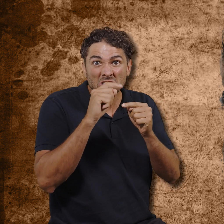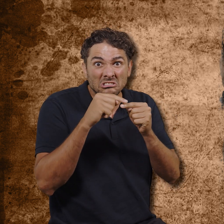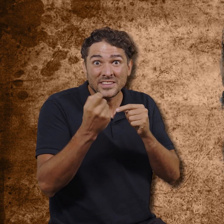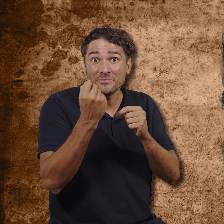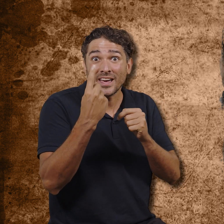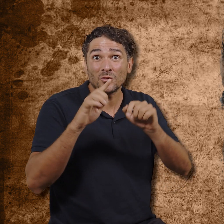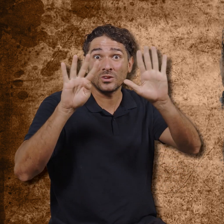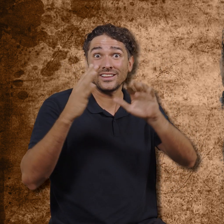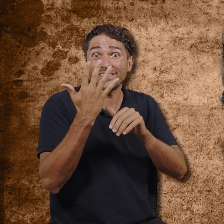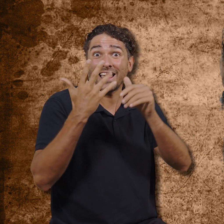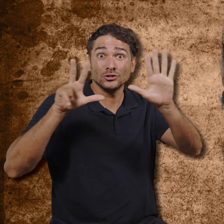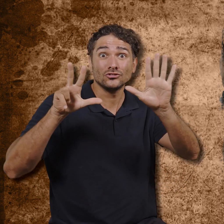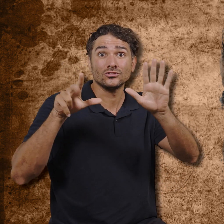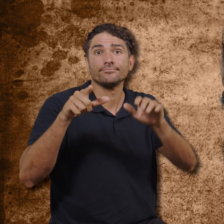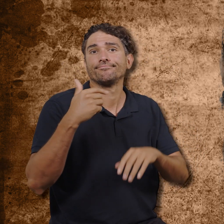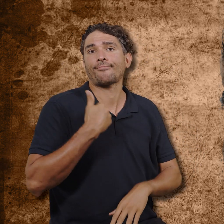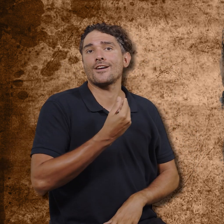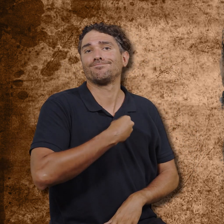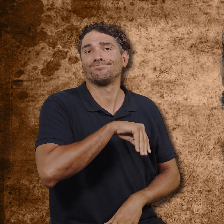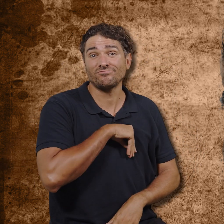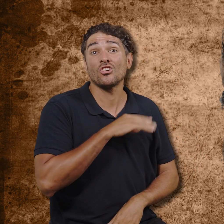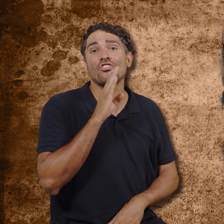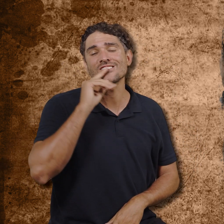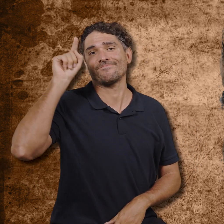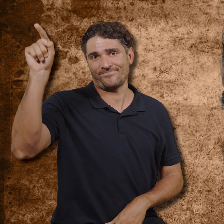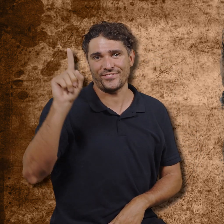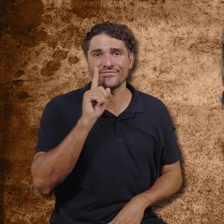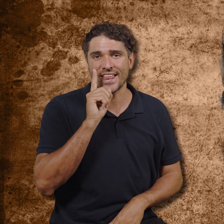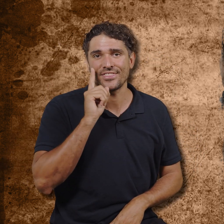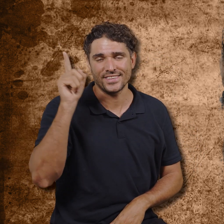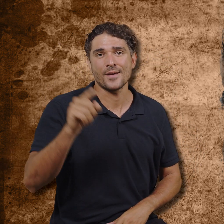Va morir el 1958 a l'exili a França.